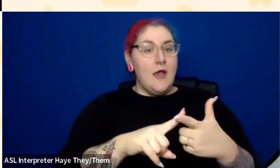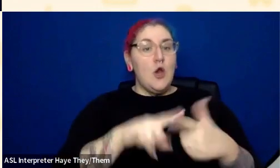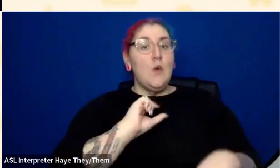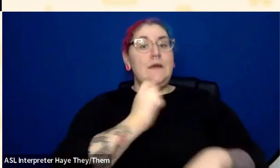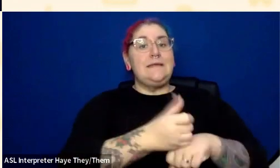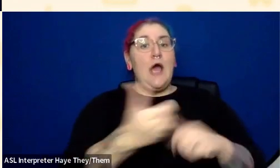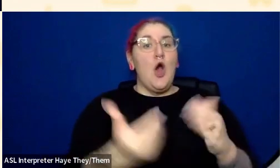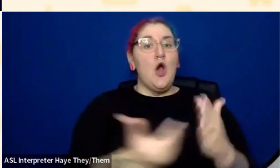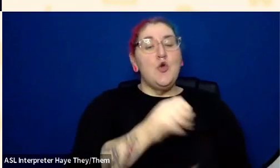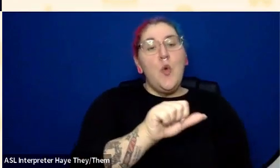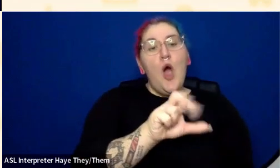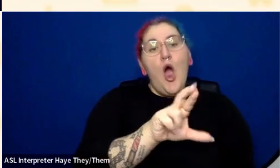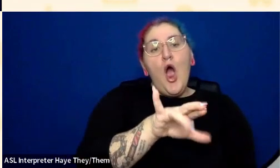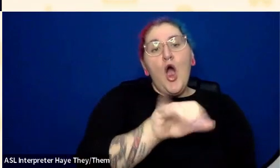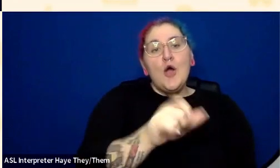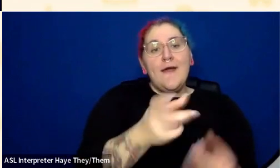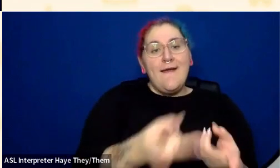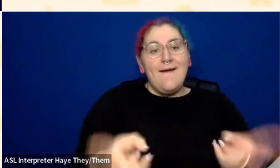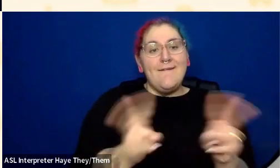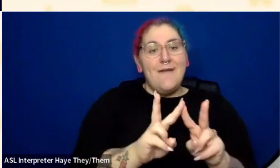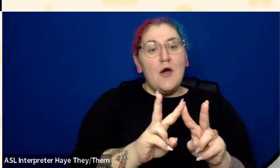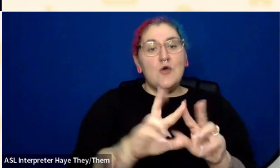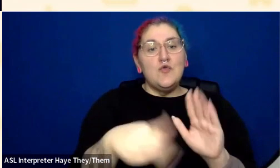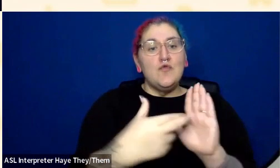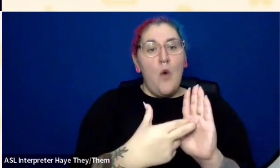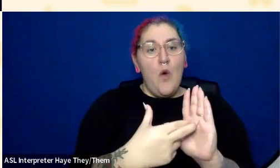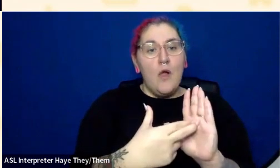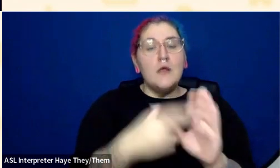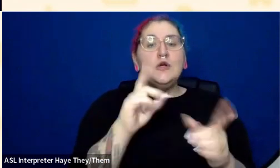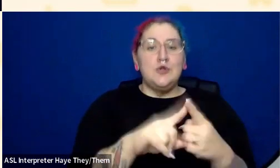Entonces, si muestro mi consola aquí y hago clic en esto,